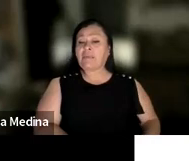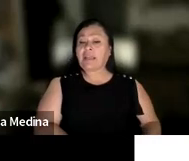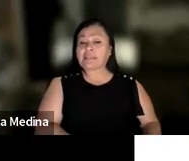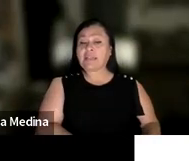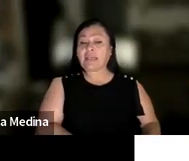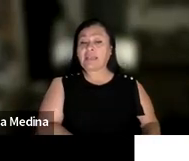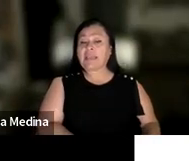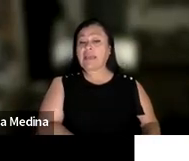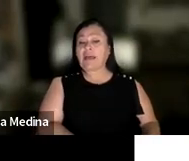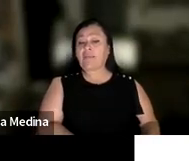Pimentosa también está en español en el dado caso que ustedes quieran profundizar más ellos Ahí les les den esta información.